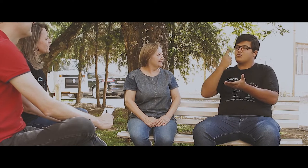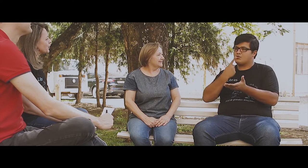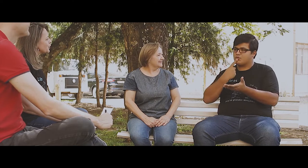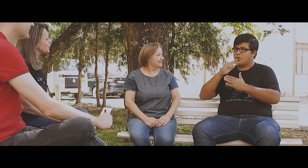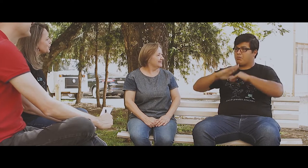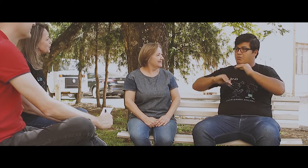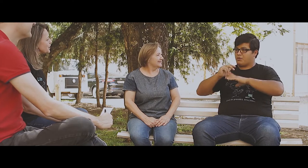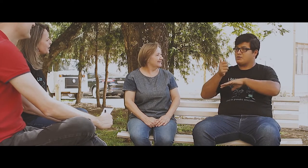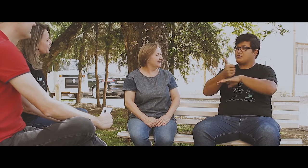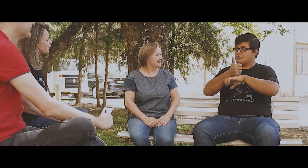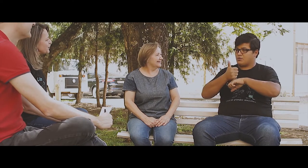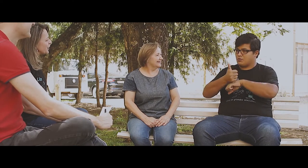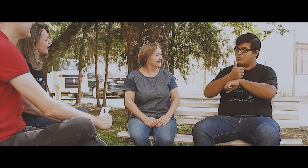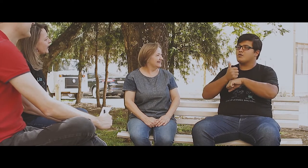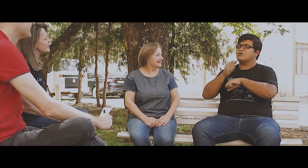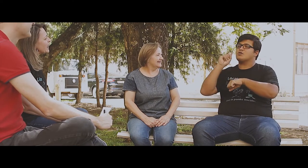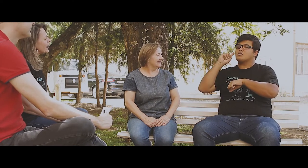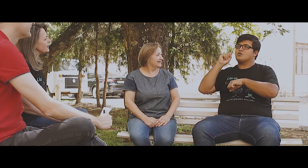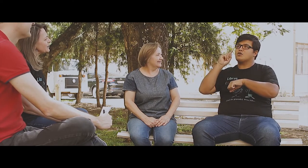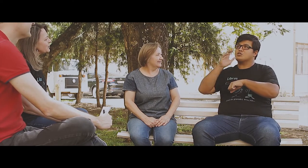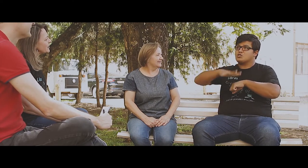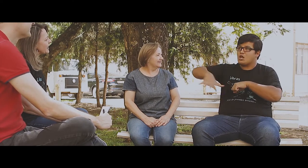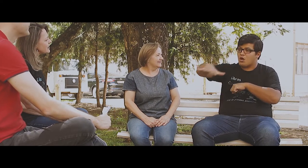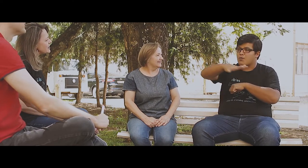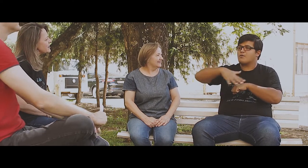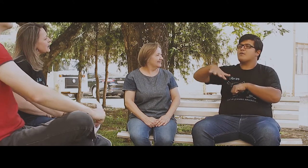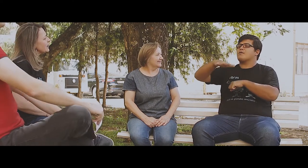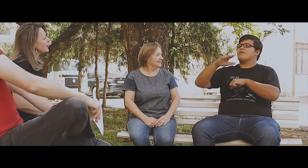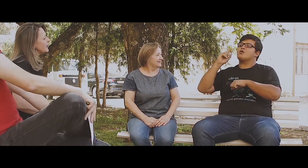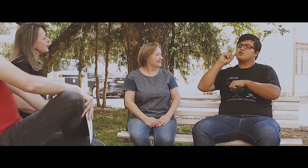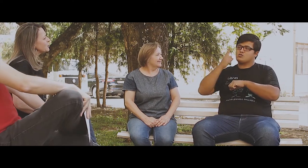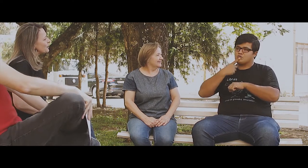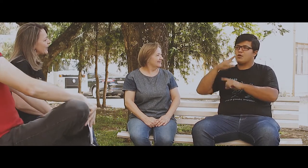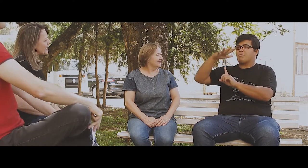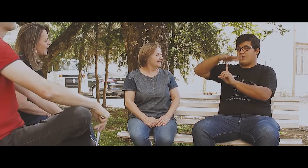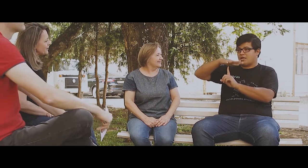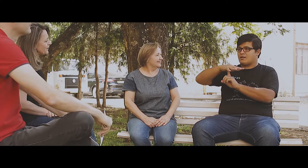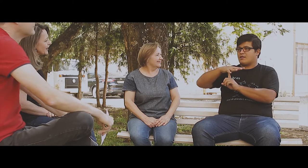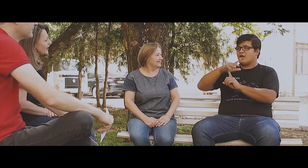aos Surdos e aos profissionais da área da surdez do Paraná.